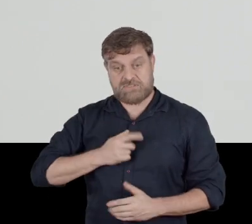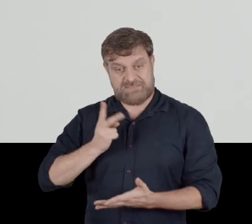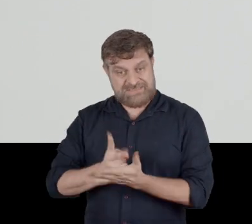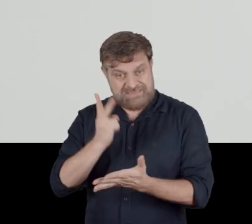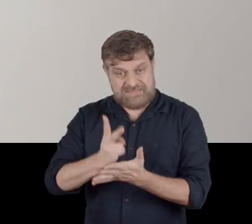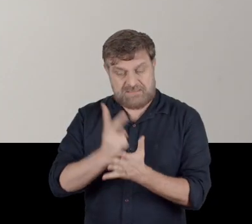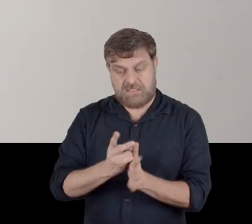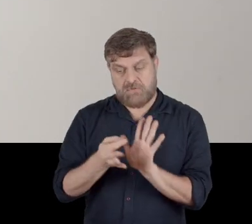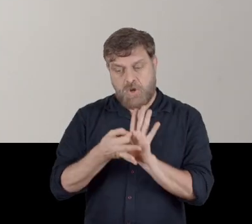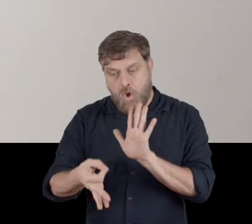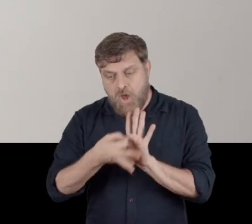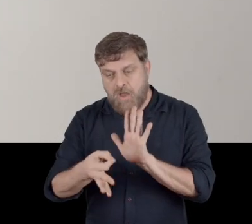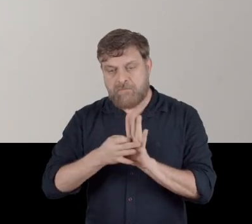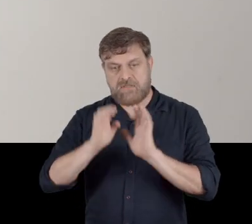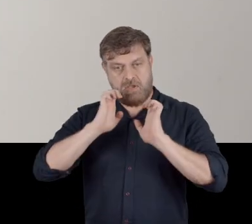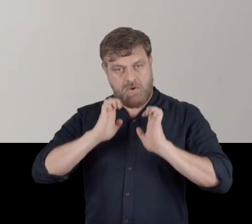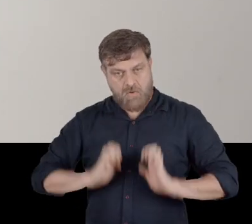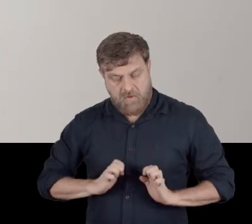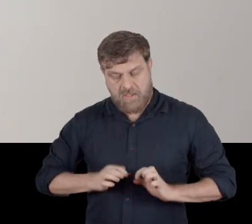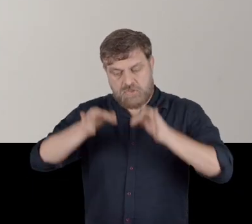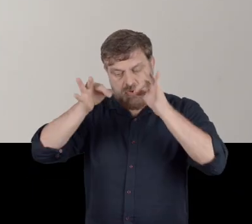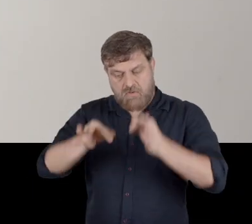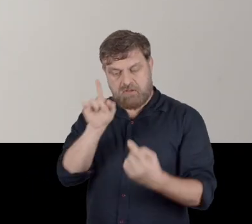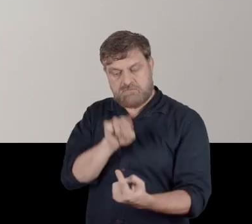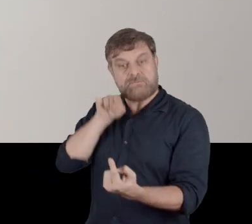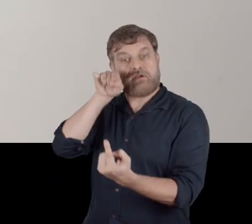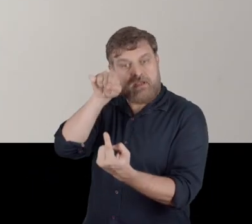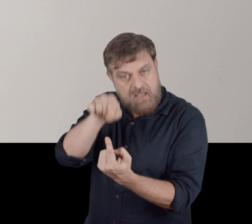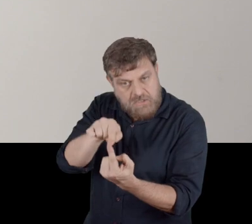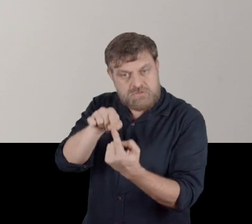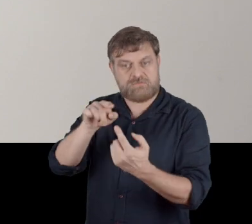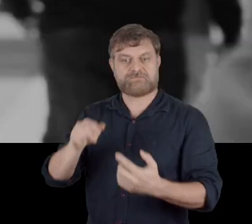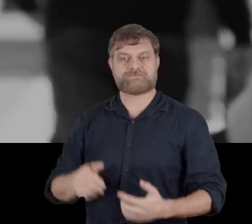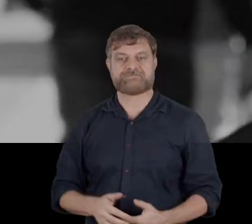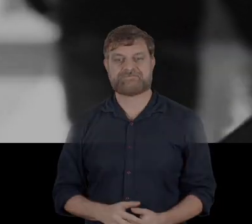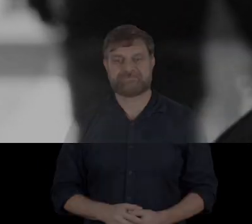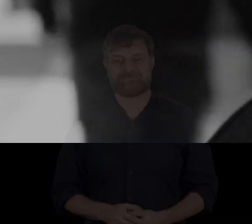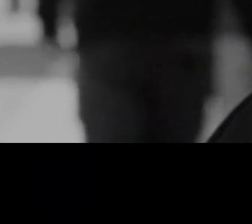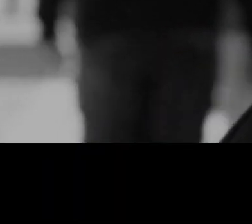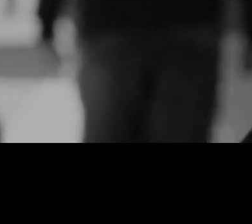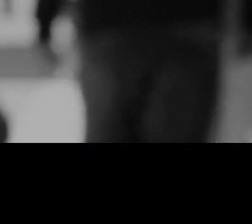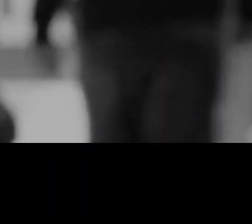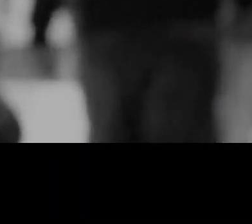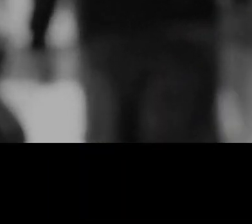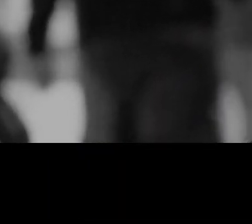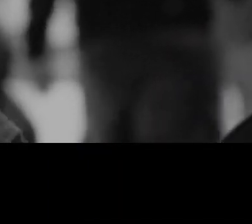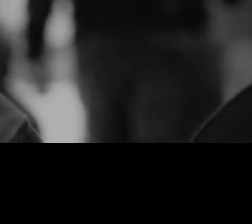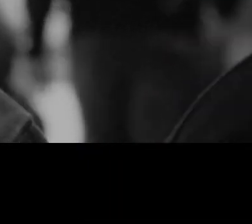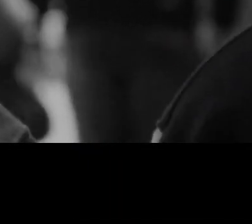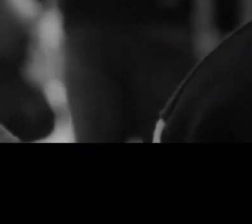agir de acordo com aquilo que a gente acha correto e ético. [Música]